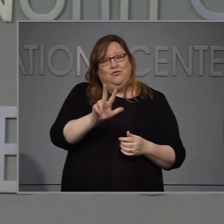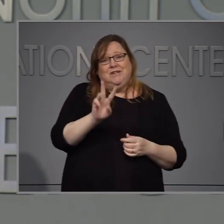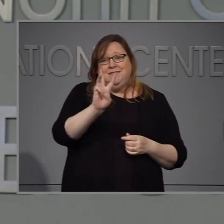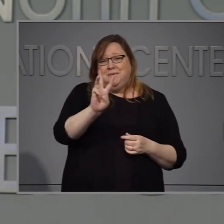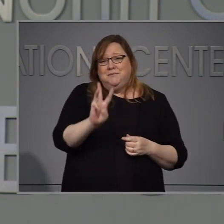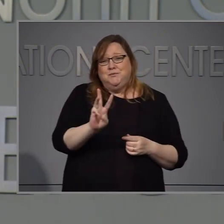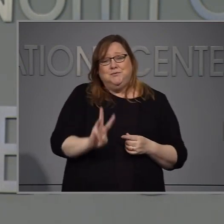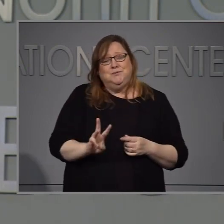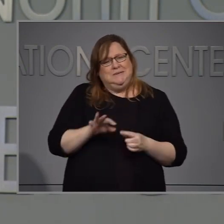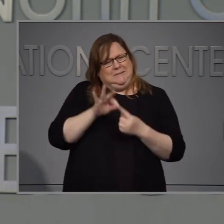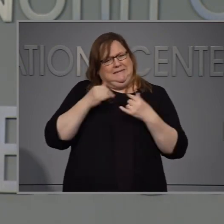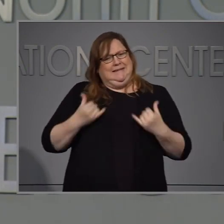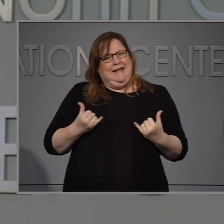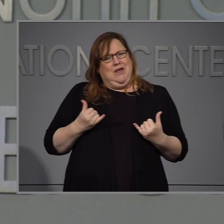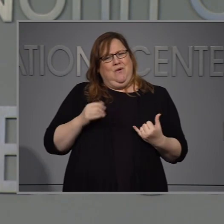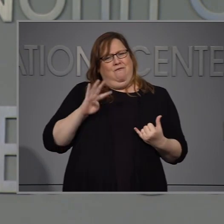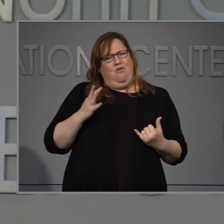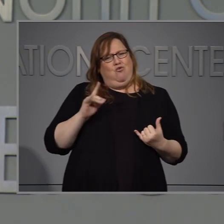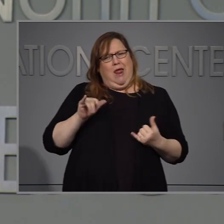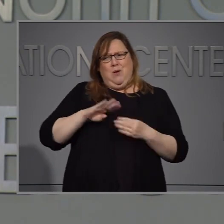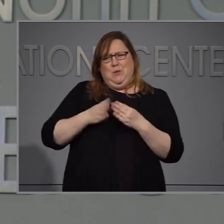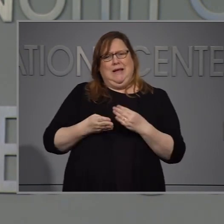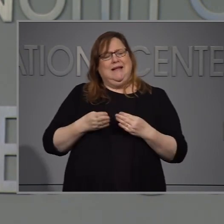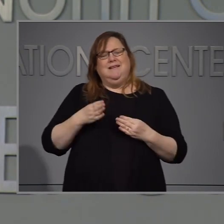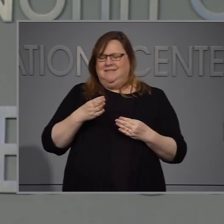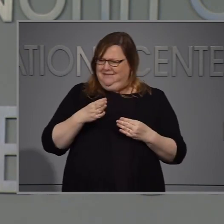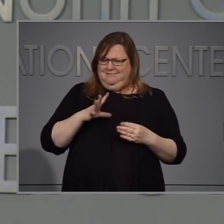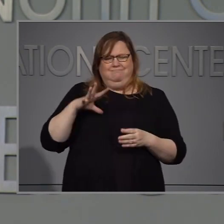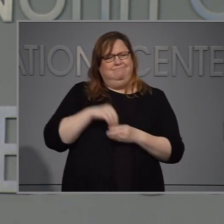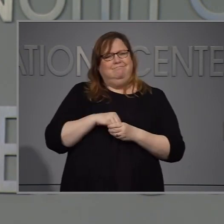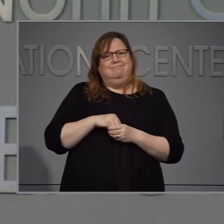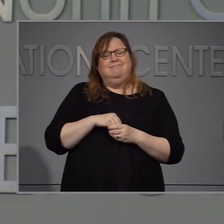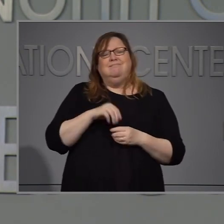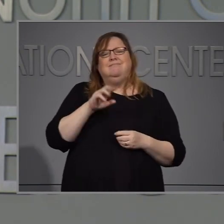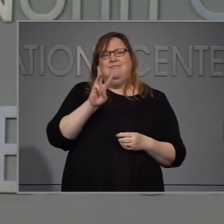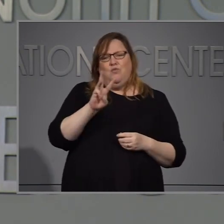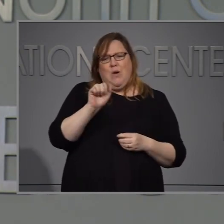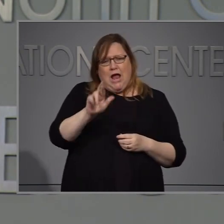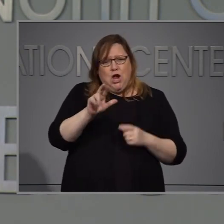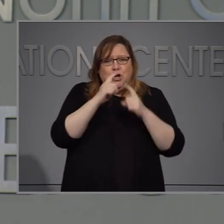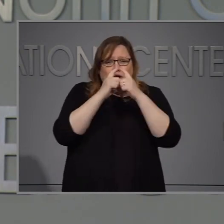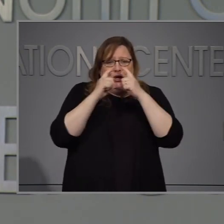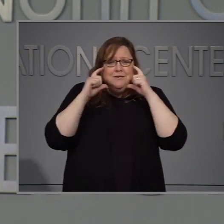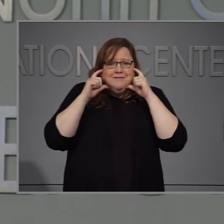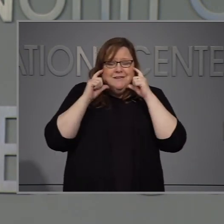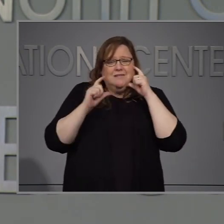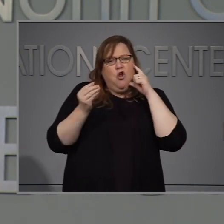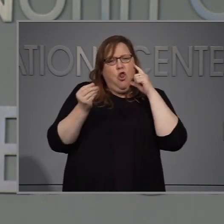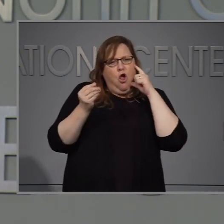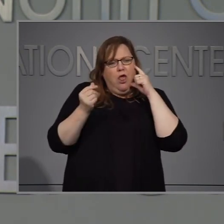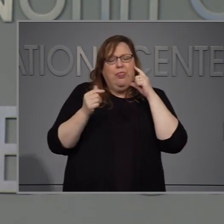último, especialmente en este fin de semana festivo lleven la mascarilla este distanciado a